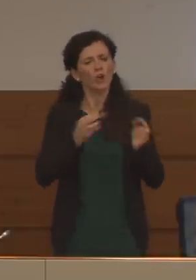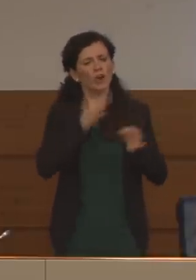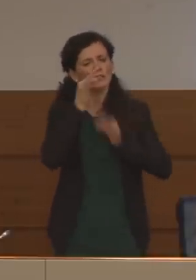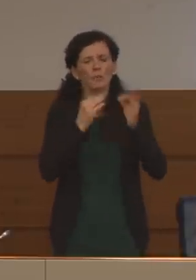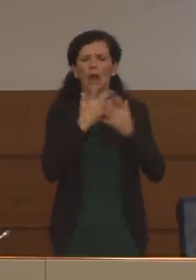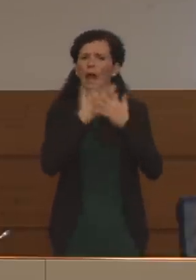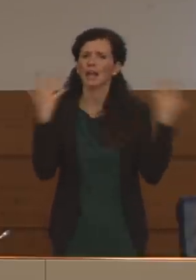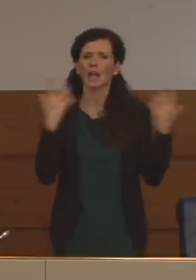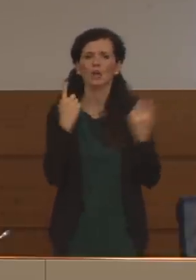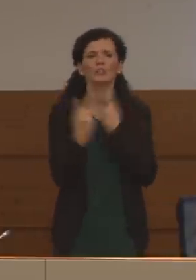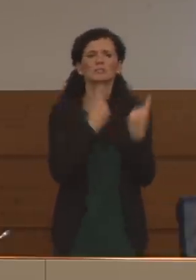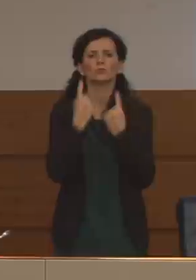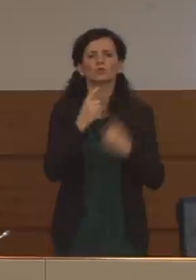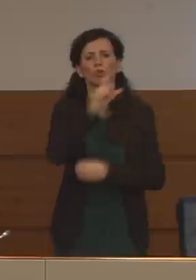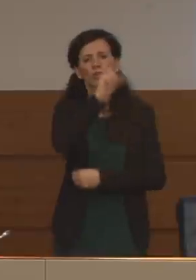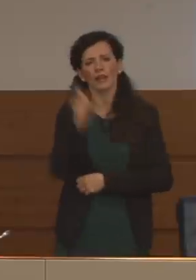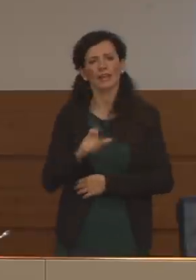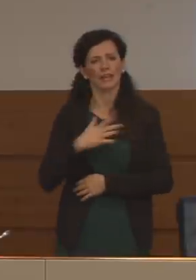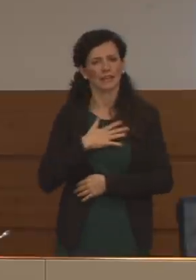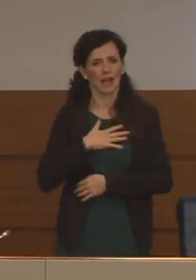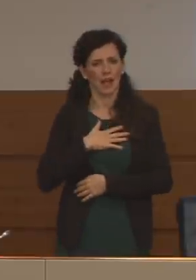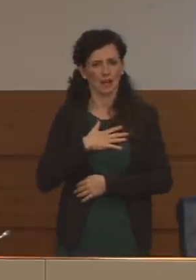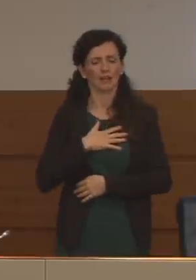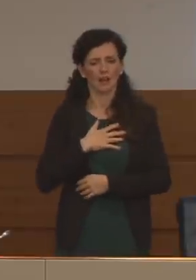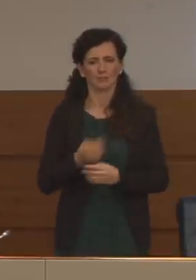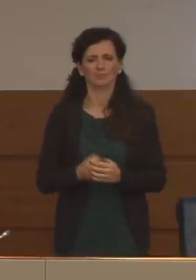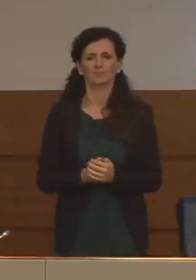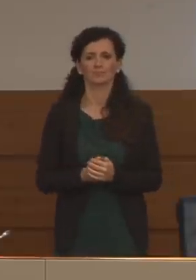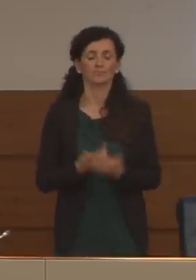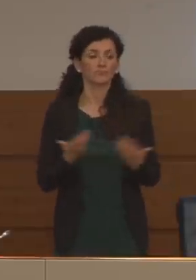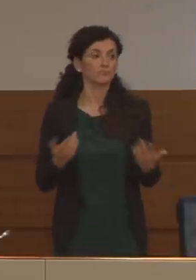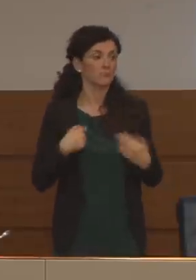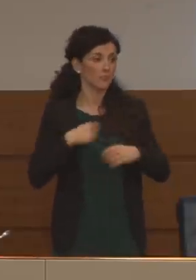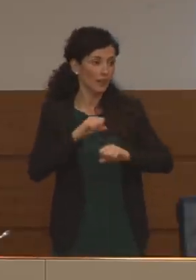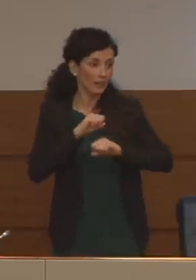del nostro Paese il tutto. Colgo l'occasione per